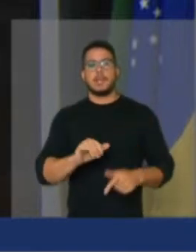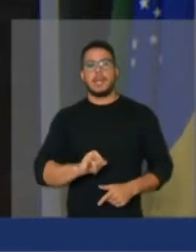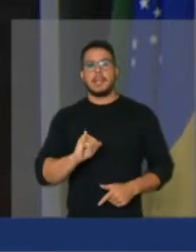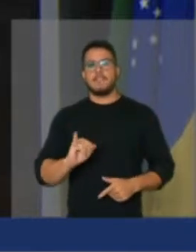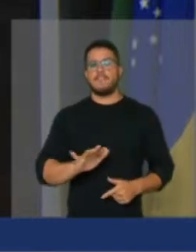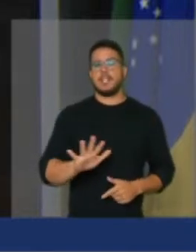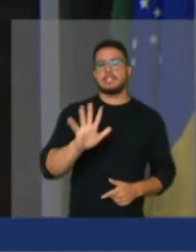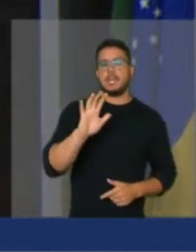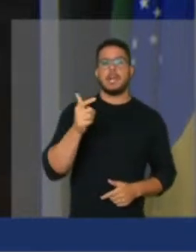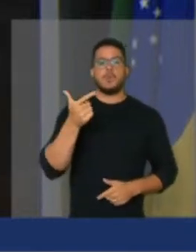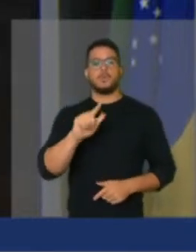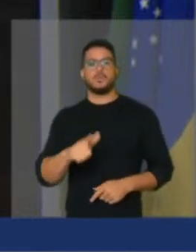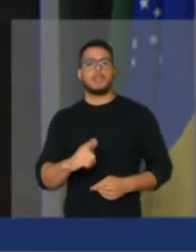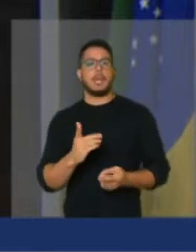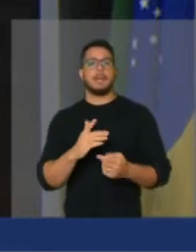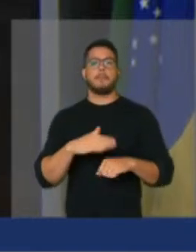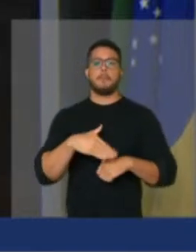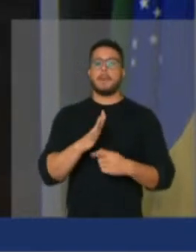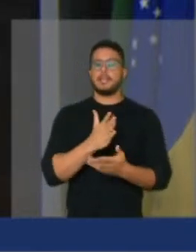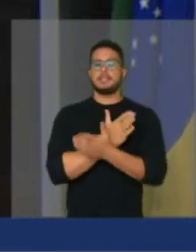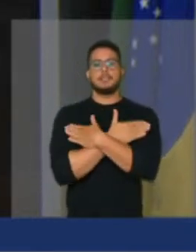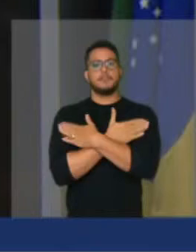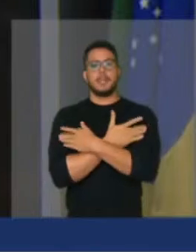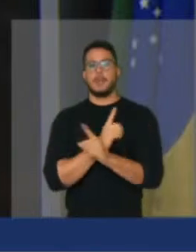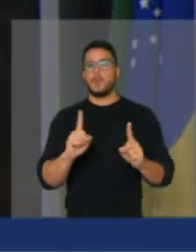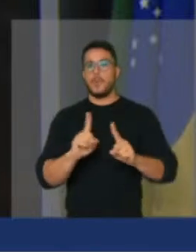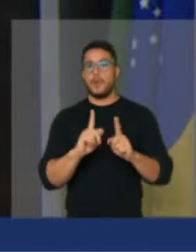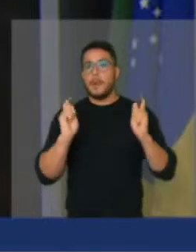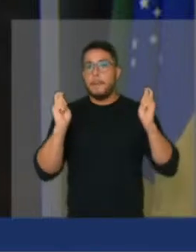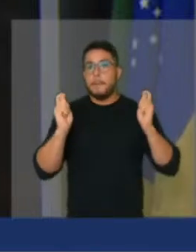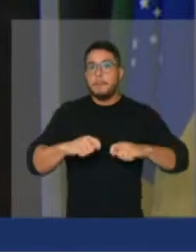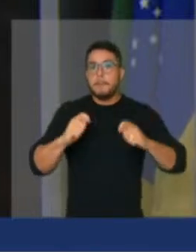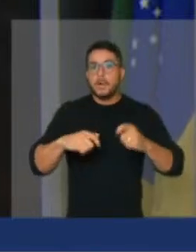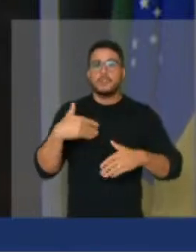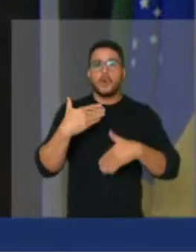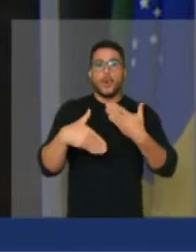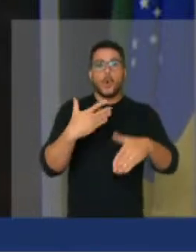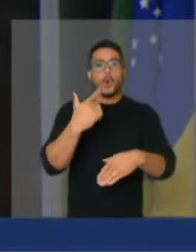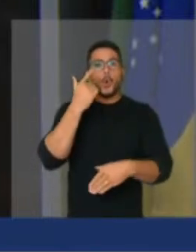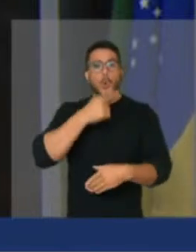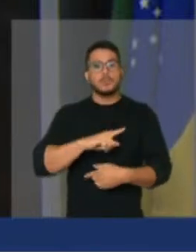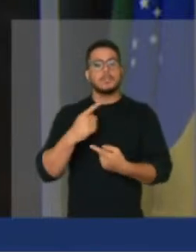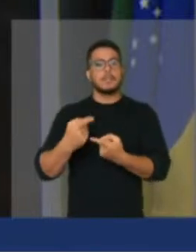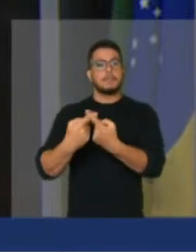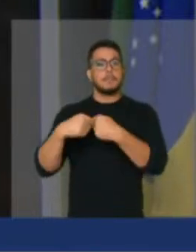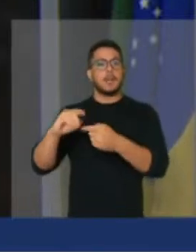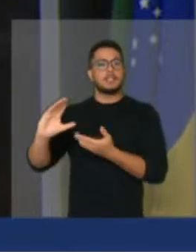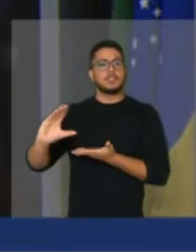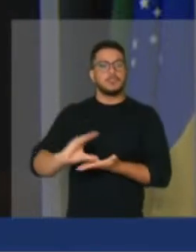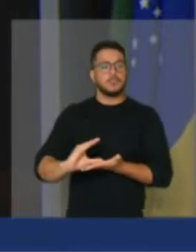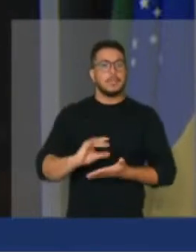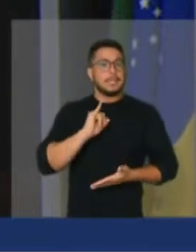TIRARIAM A CONDUÇÃO DO GOVERNO DE TOMAR EMPRÀSTIMO. EM SENDO APROVADA ESSA PEC É UMA BOMBA O PRÓXIMO GOVERNO, QUEM QUER QUE ASSUMA, SEJA BOLSONARO, LULA, TERCEIRA VIA,